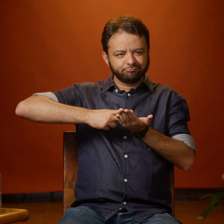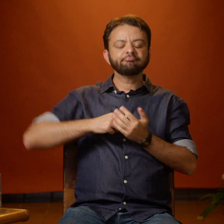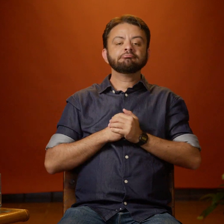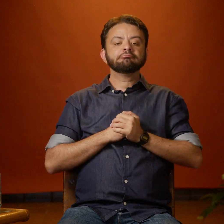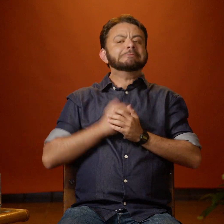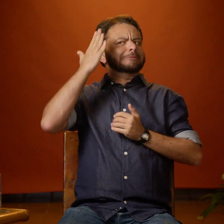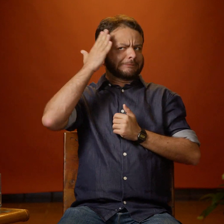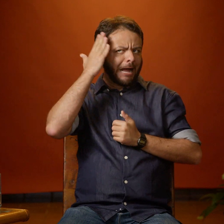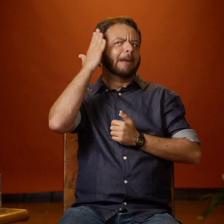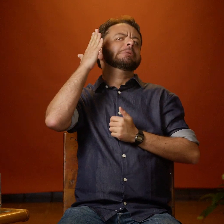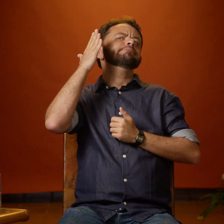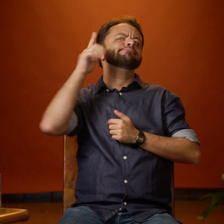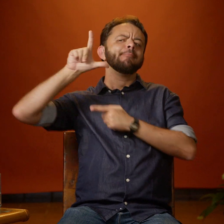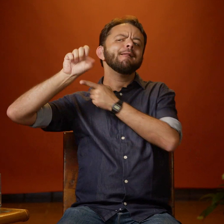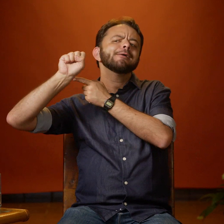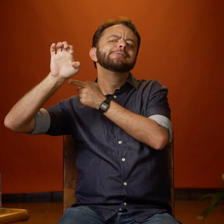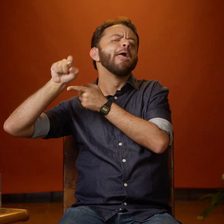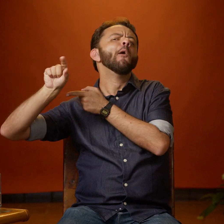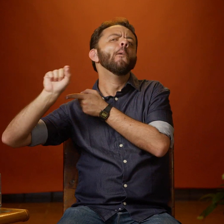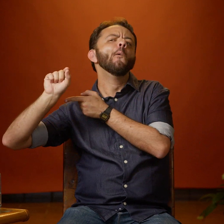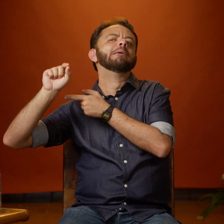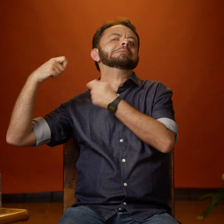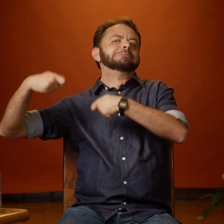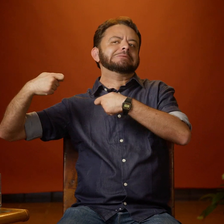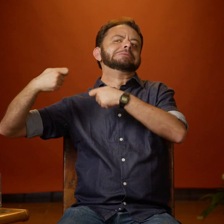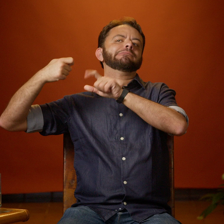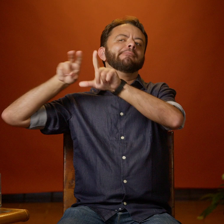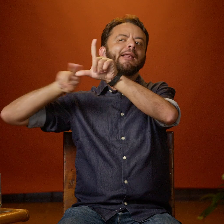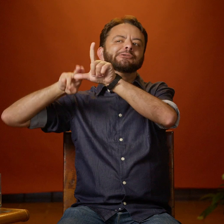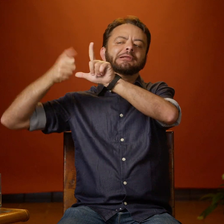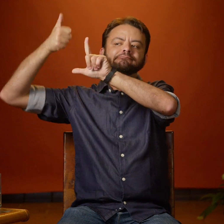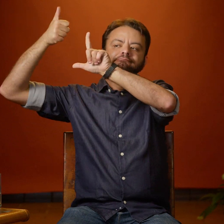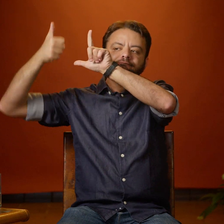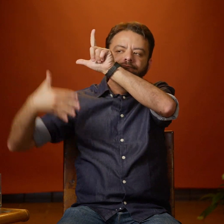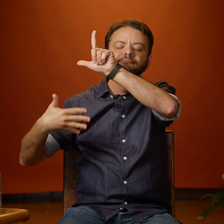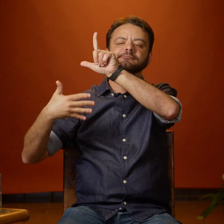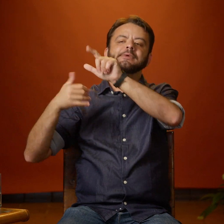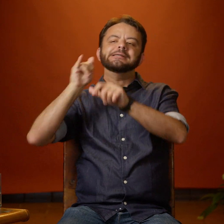com as pequenas regras seguindo as regras de estrutura de cada palavra.